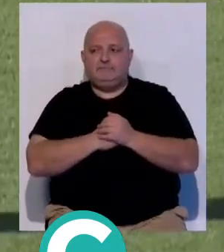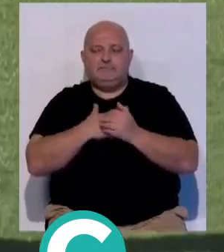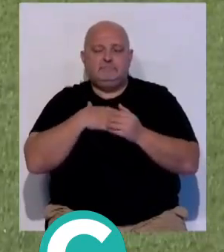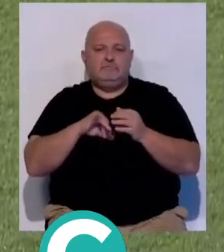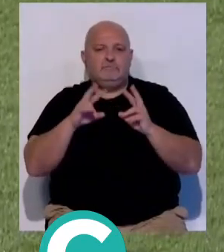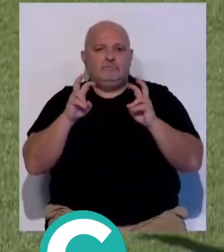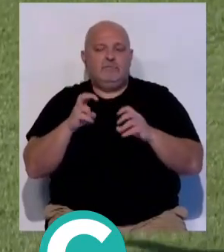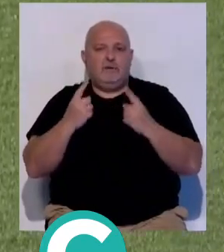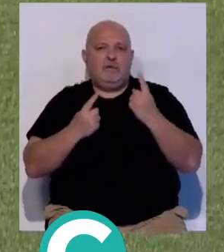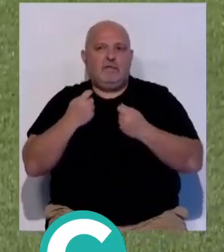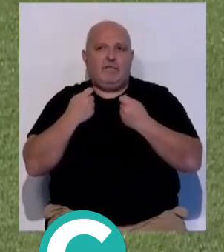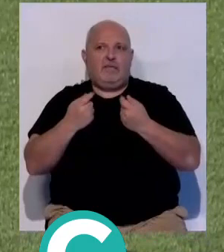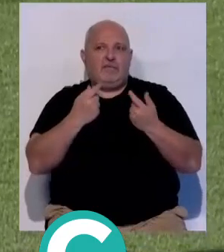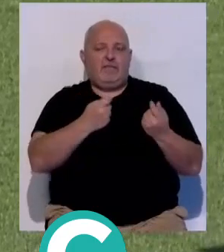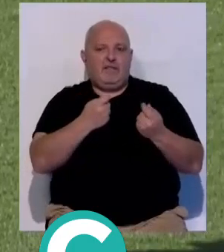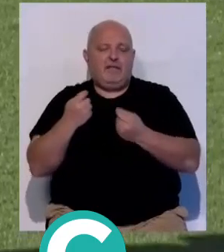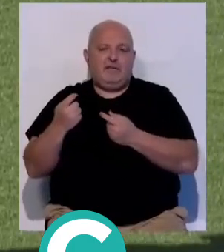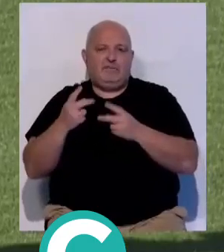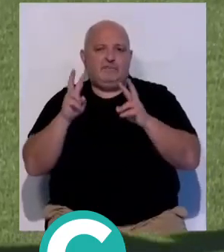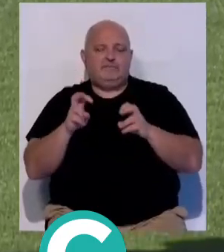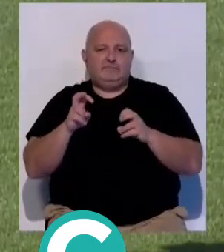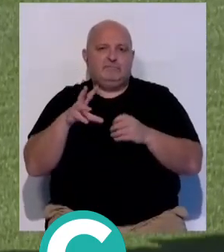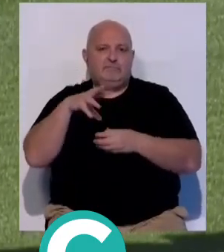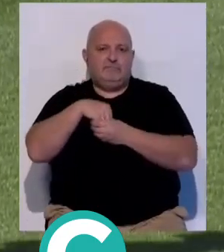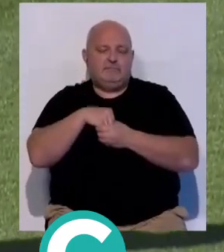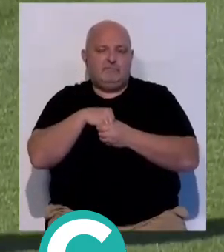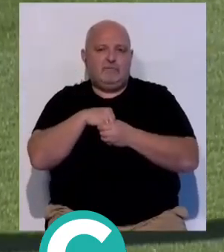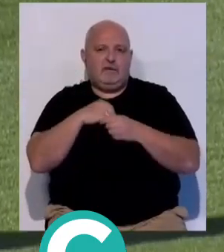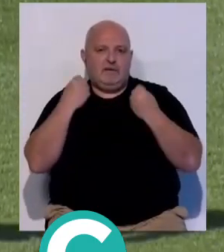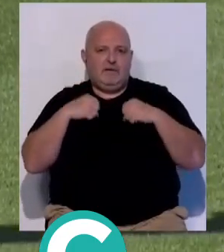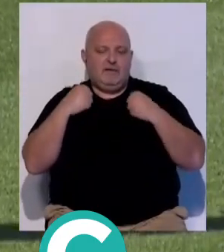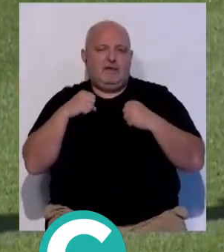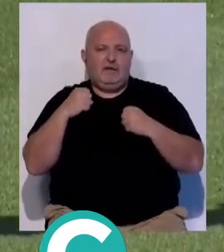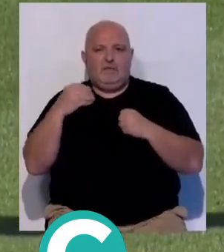de darle algunos chicos de la cantera estar en estos entrenamientos que son muy gratificantes